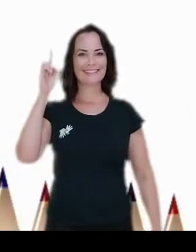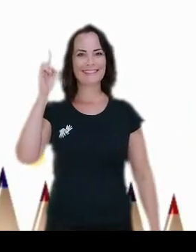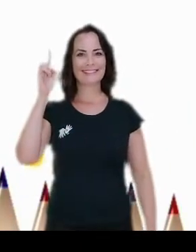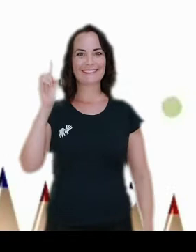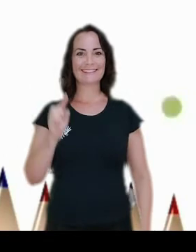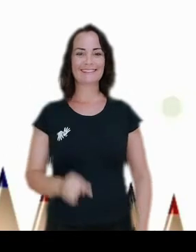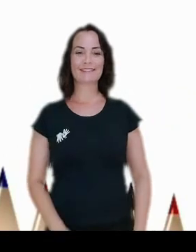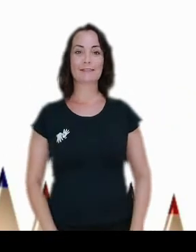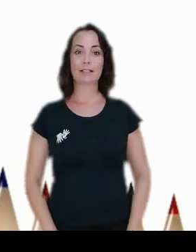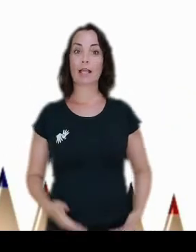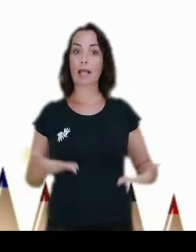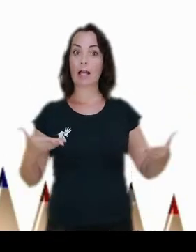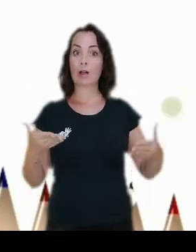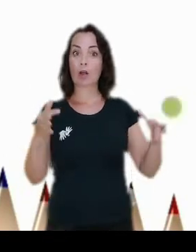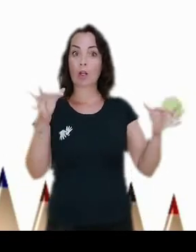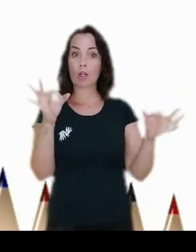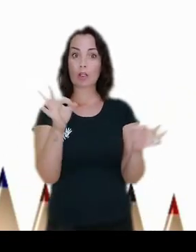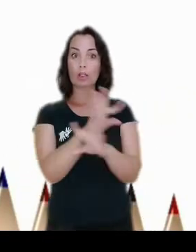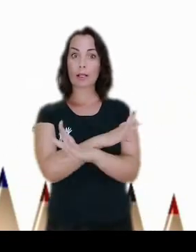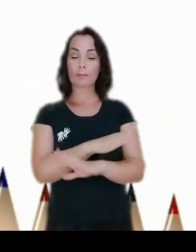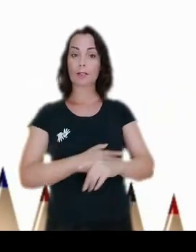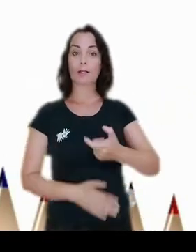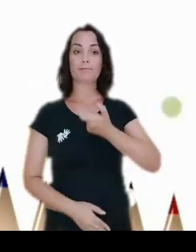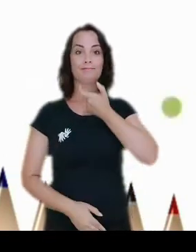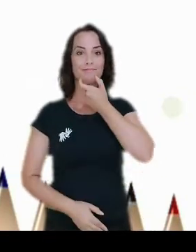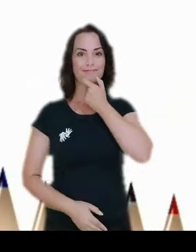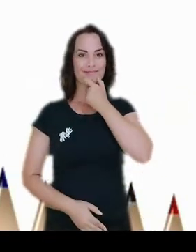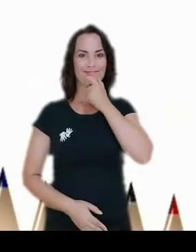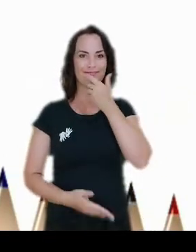Para finalizarmos nossa English class,